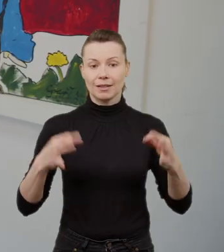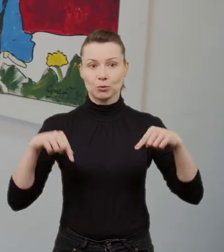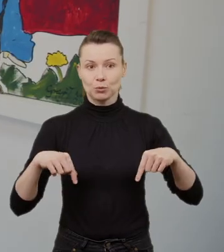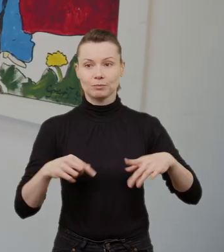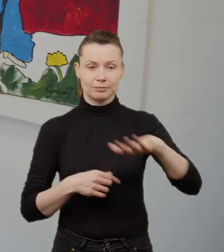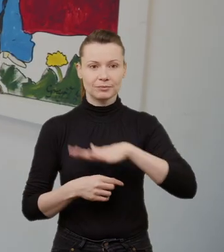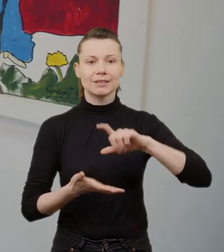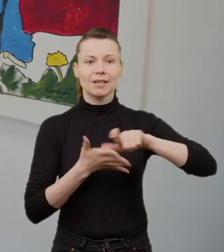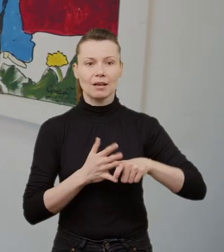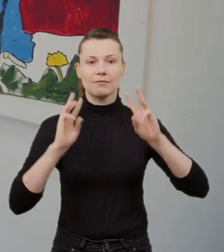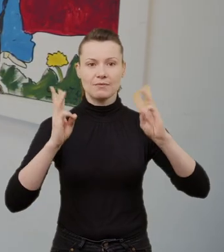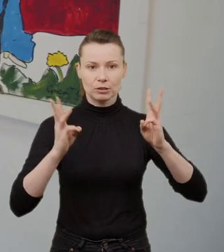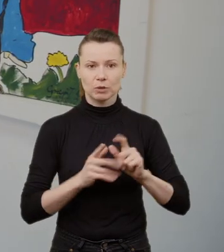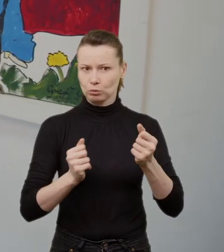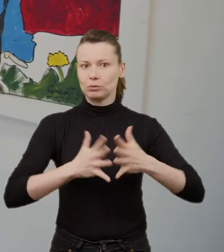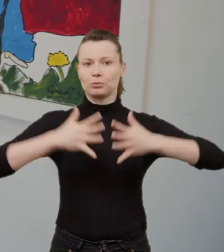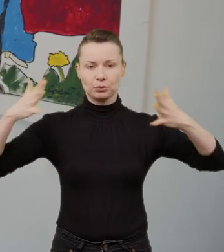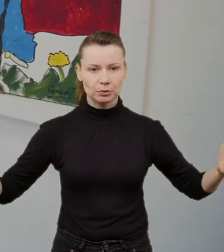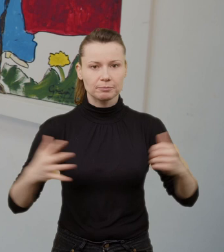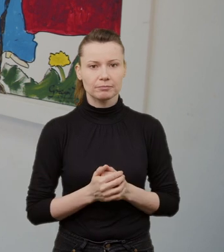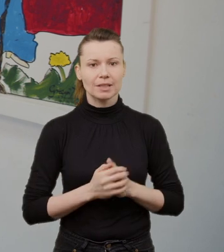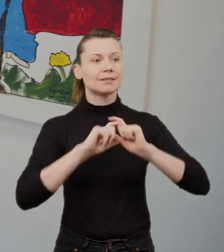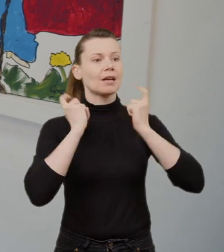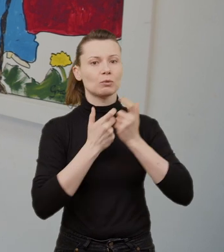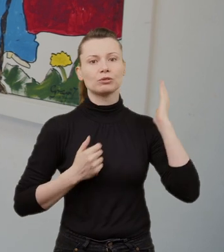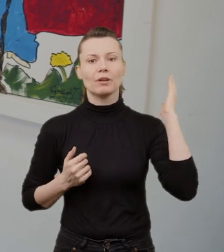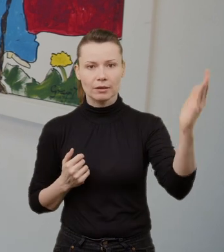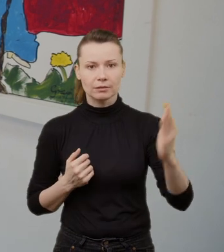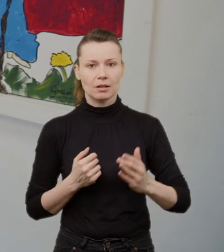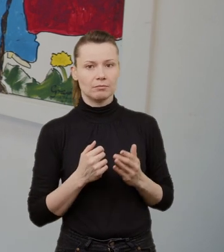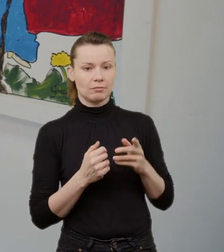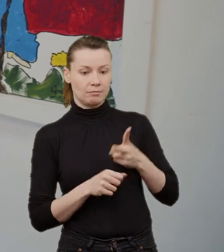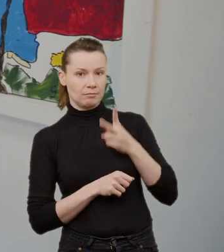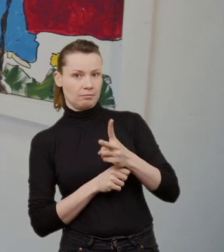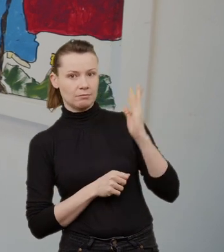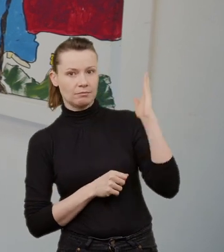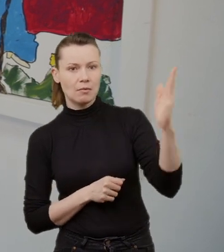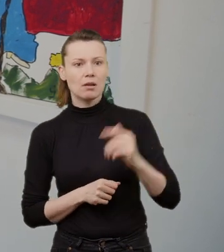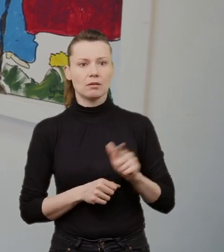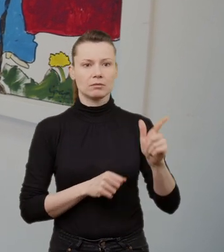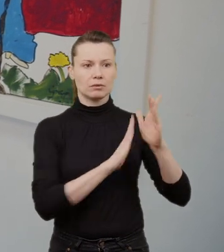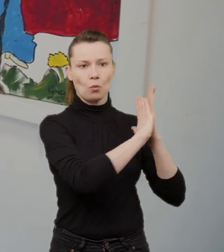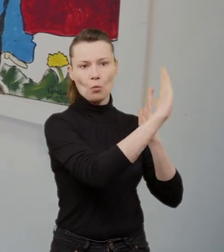Rafał: Jesteśmy w sali warsztatowej To dość duże pomieszczenie. Ściana blisko wejścia jest wyłożona lustrami.